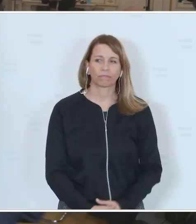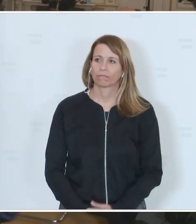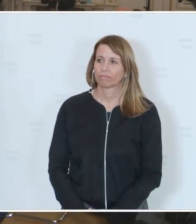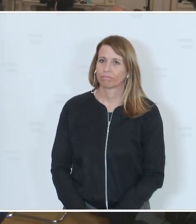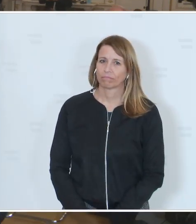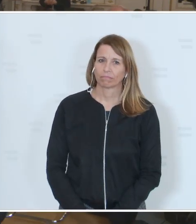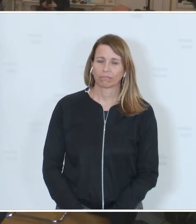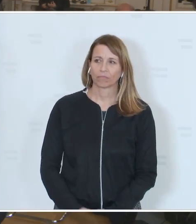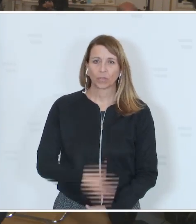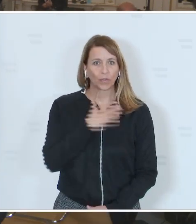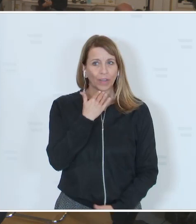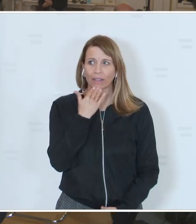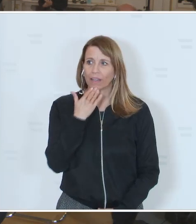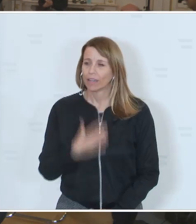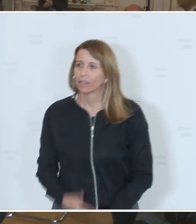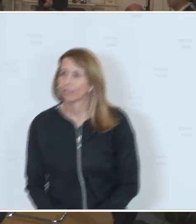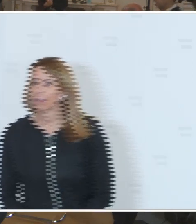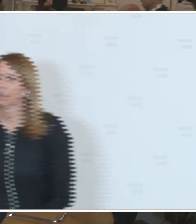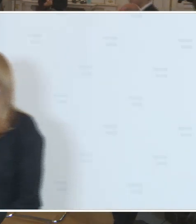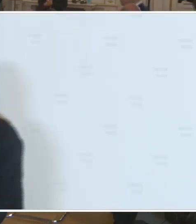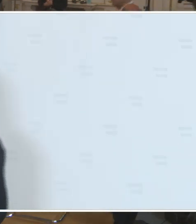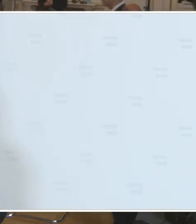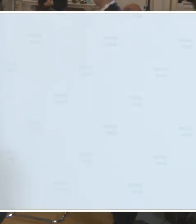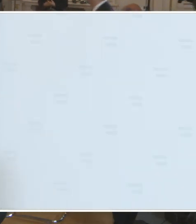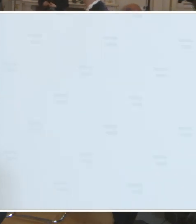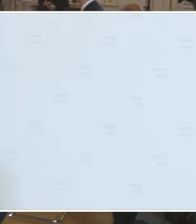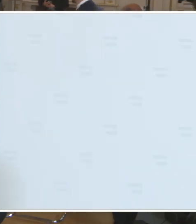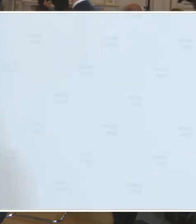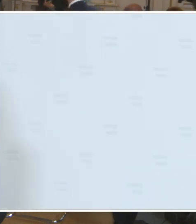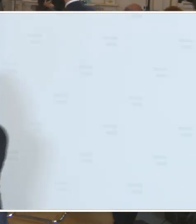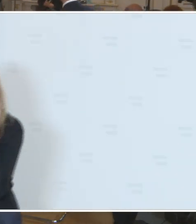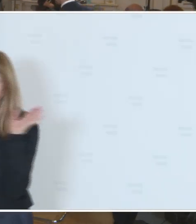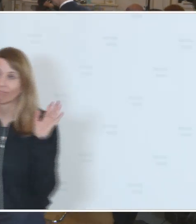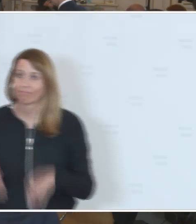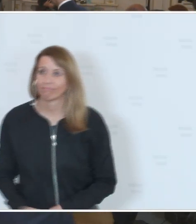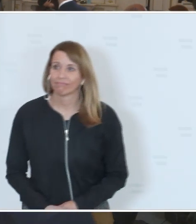Bundeskanzler Karl Nehammer: Vielen Dank. Lieber Robert, herzlich willkommen. Schön dass du in